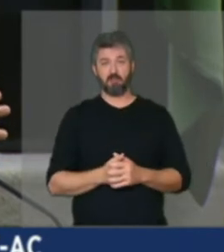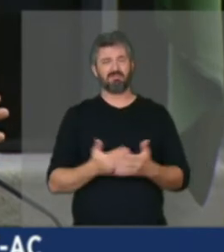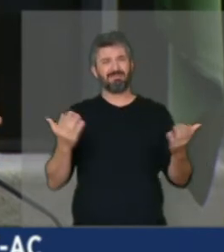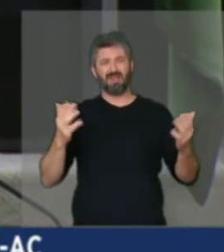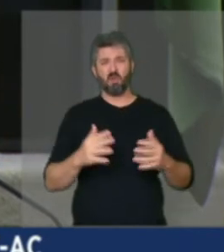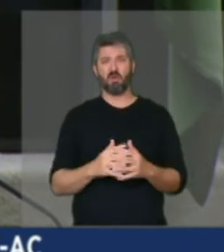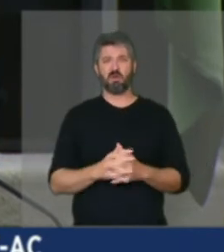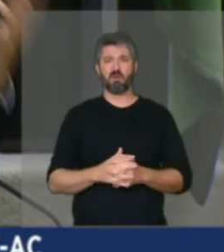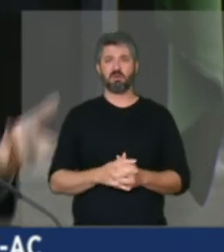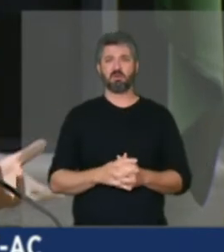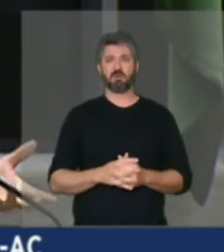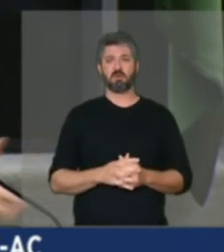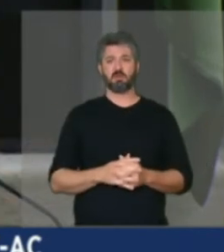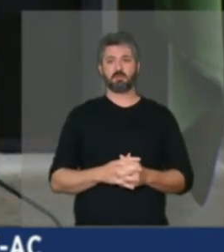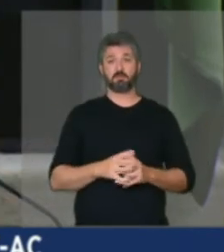DESMATA COMO SE A GENTE TIVESSE JOGANDO O DINHEIRO